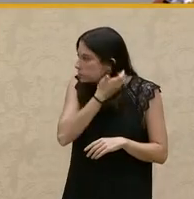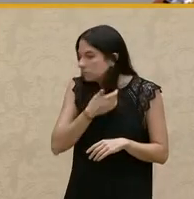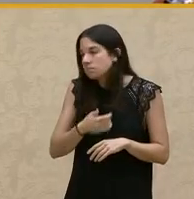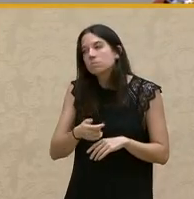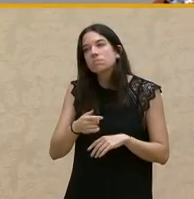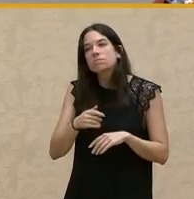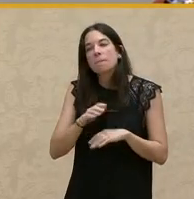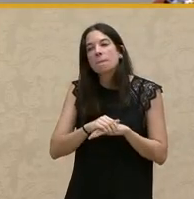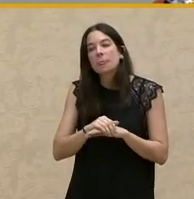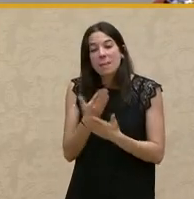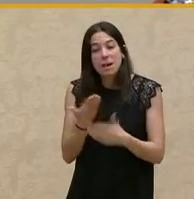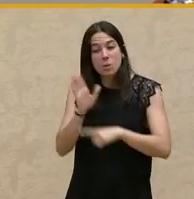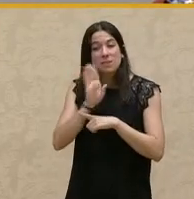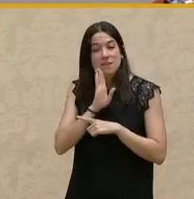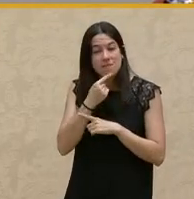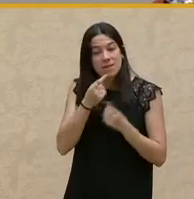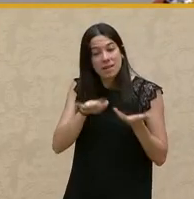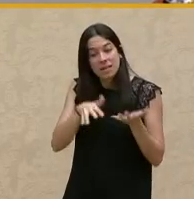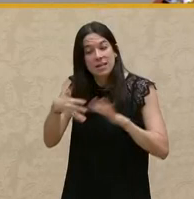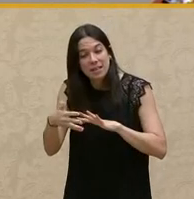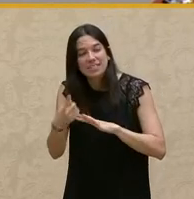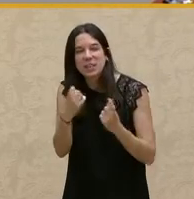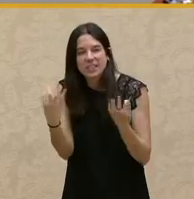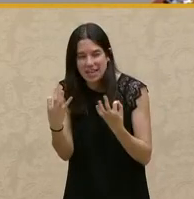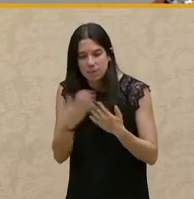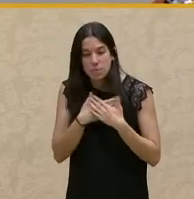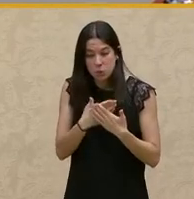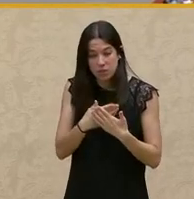además de la voluntad política de las Administraciones Públicas,